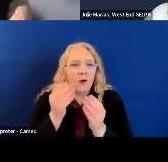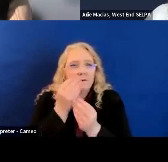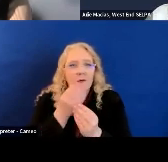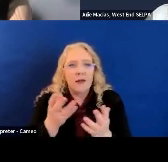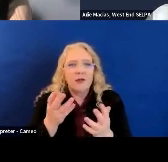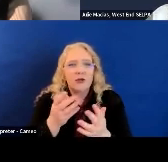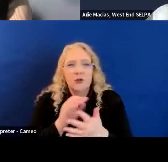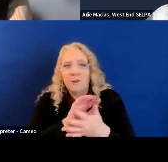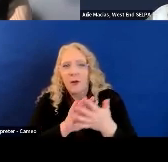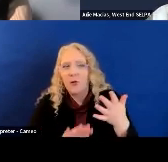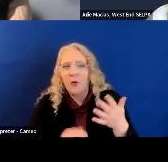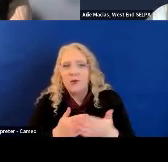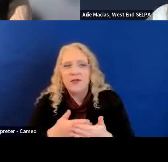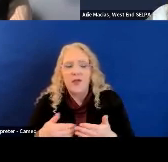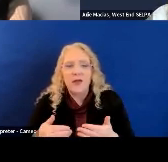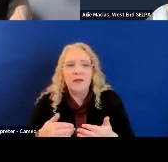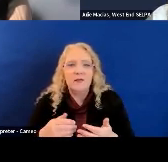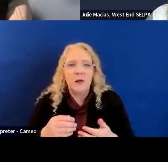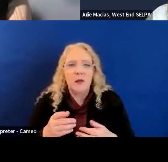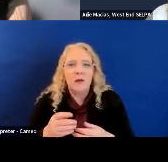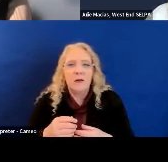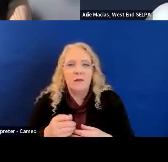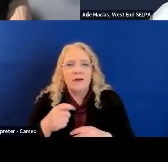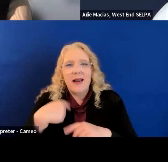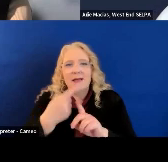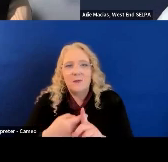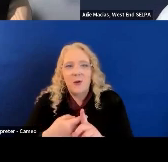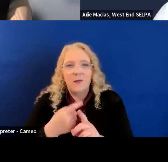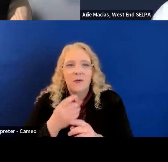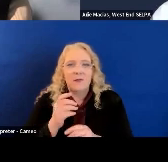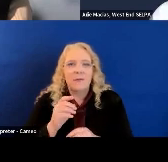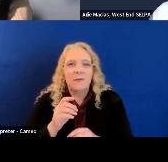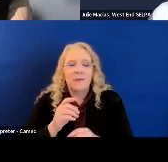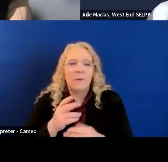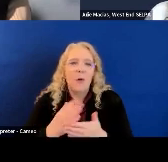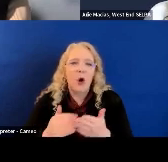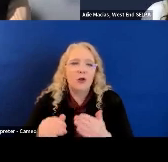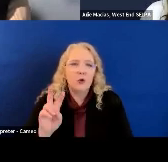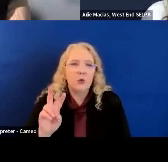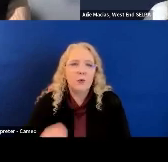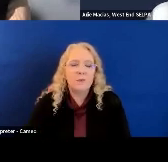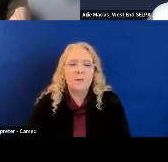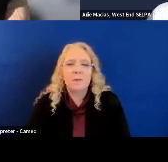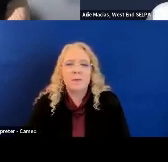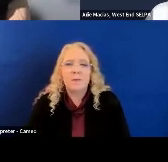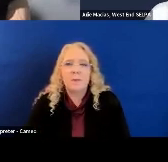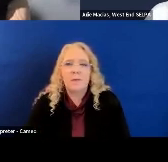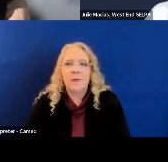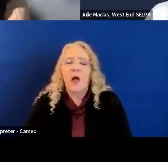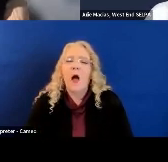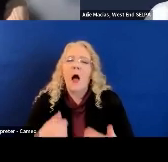cosas cuando continuemos con la segunda parte el próximo mes. Me gustaría profundizar en un par de estos elementos